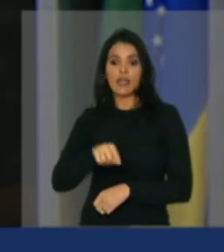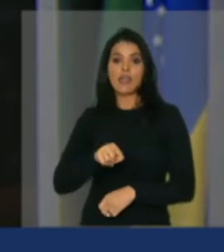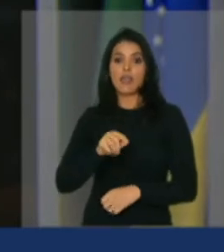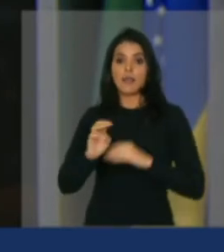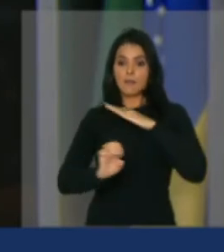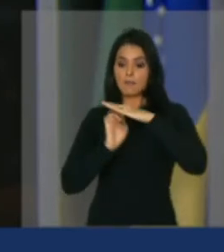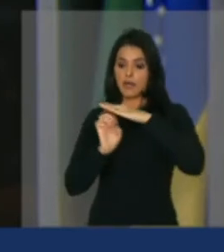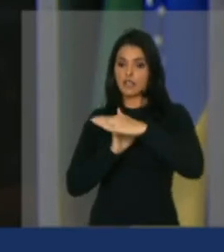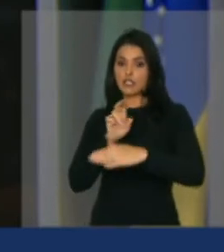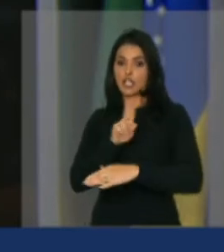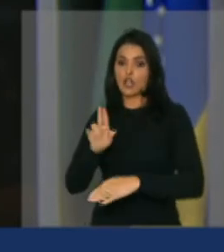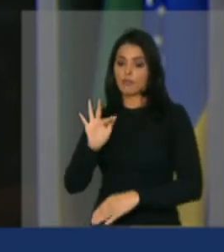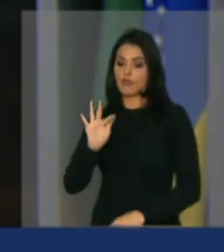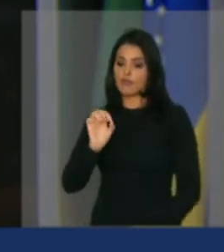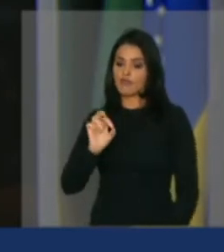[DEPUTADO]: ESTÁ